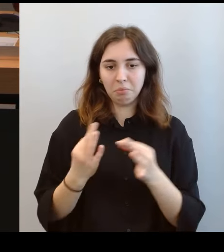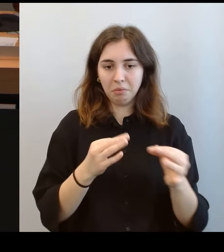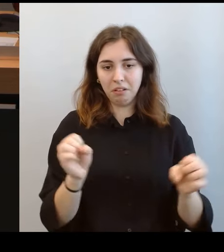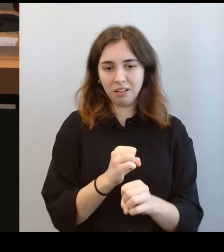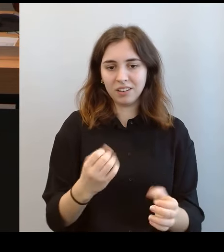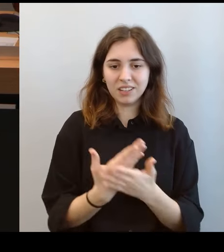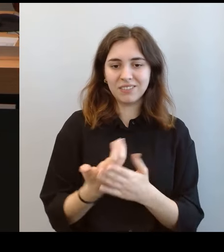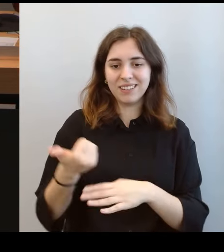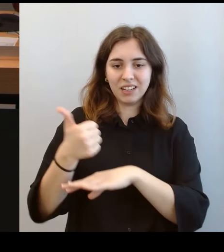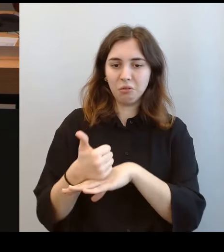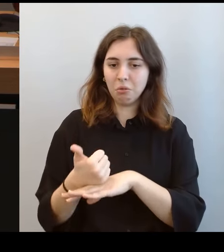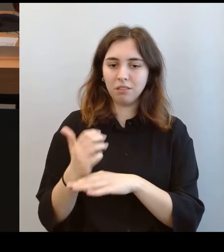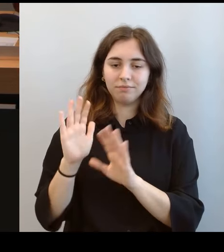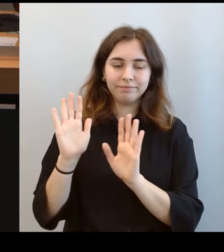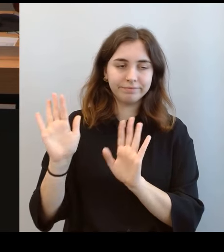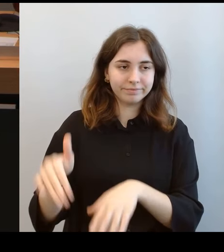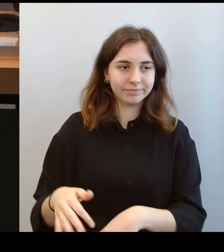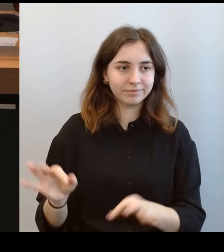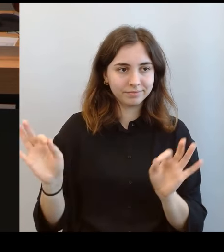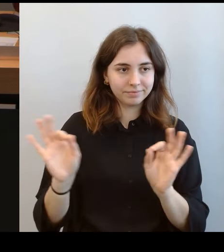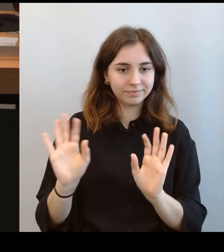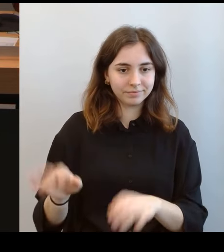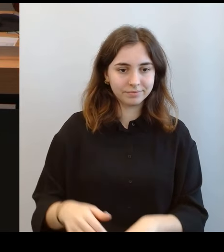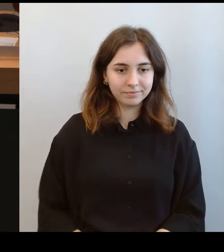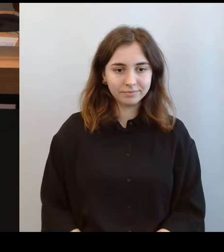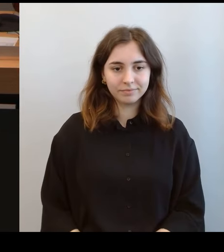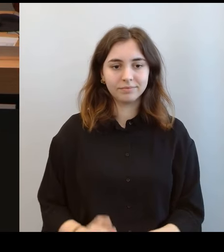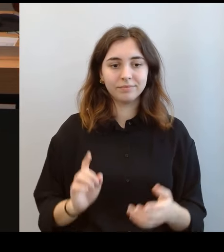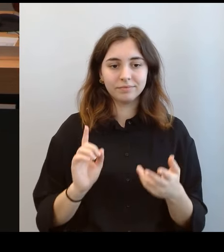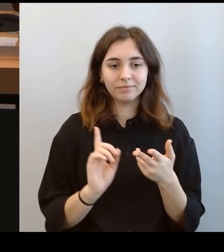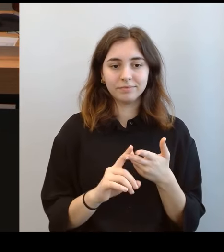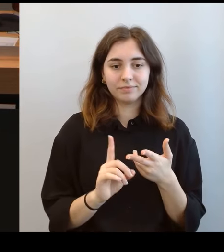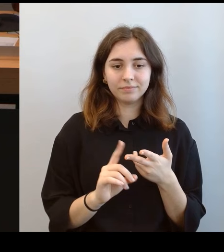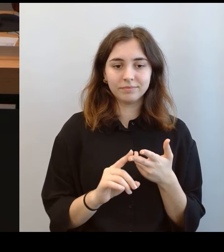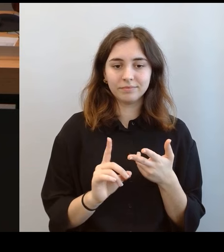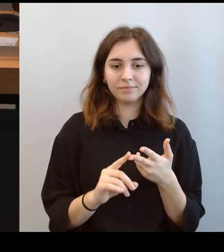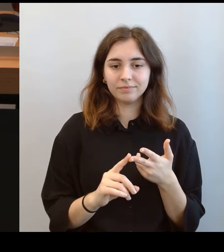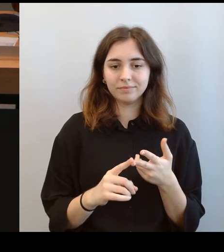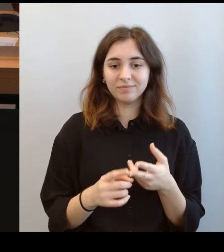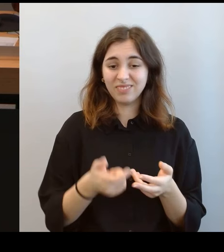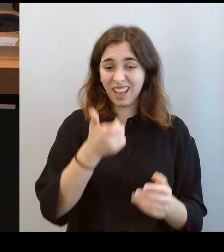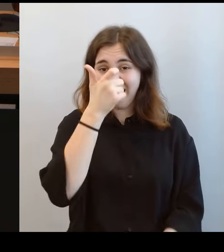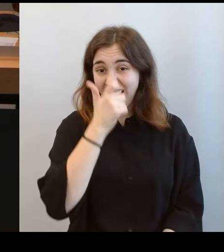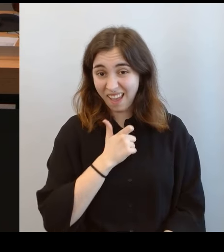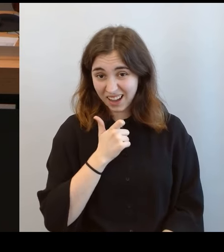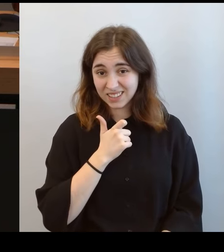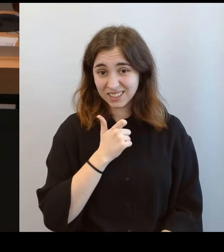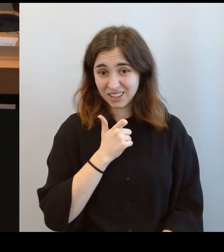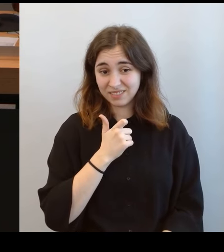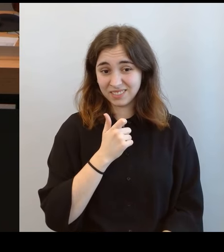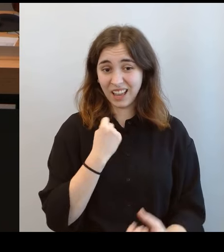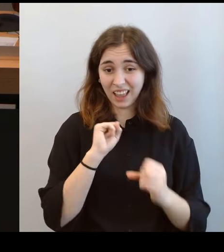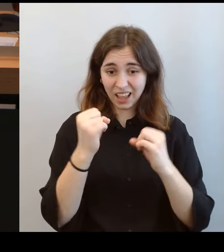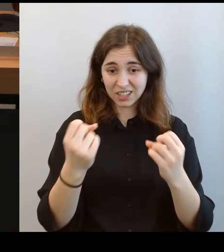Ernsthafte Reaktionen, so Punkt 3, verbunden mit ernsthaftem Änderungswillen beispielsweise auch auf die letzten Ausbrüche